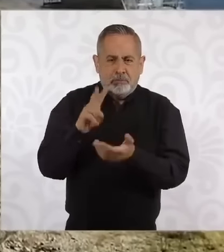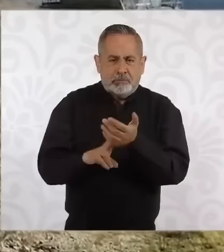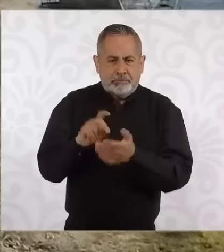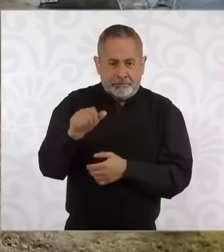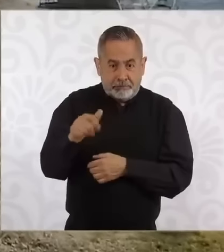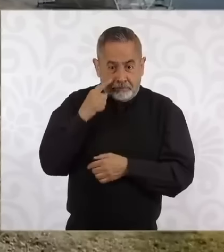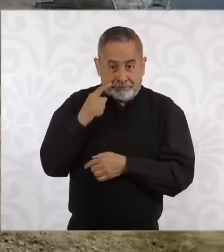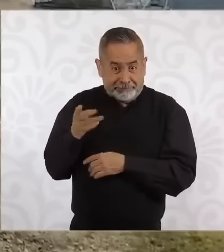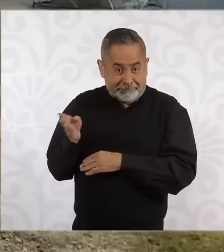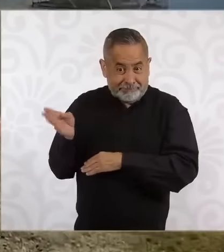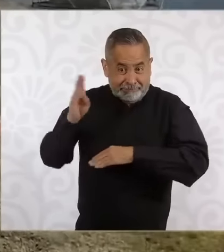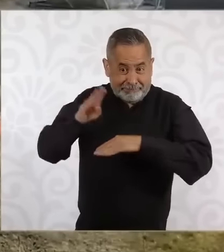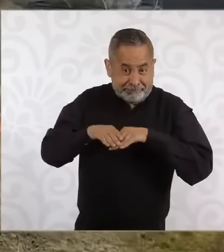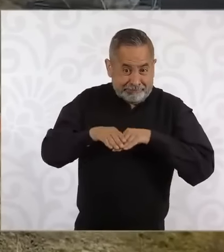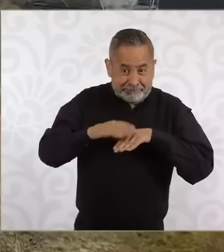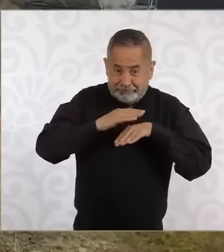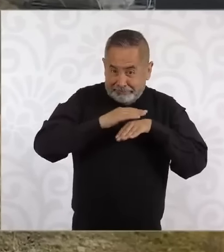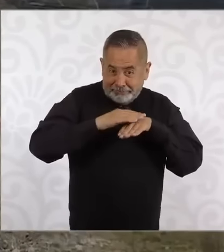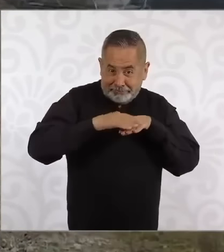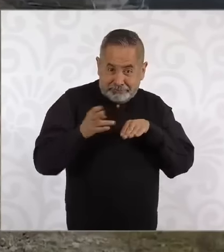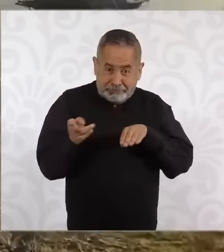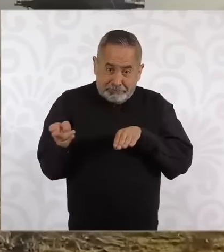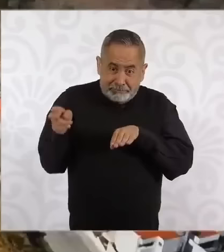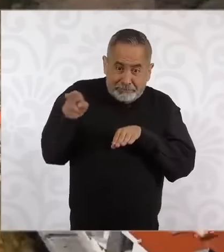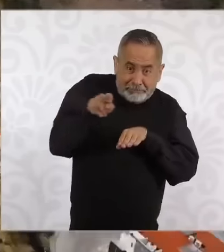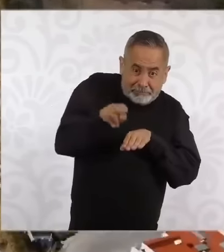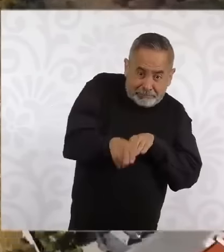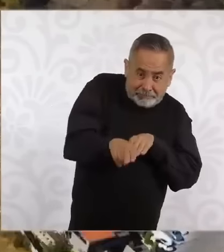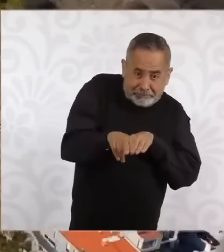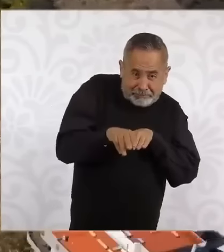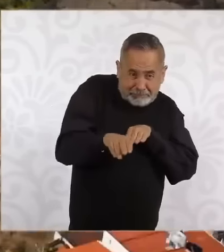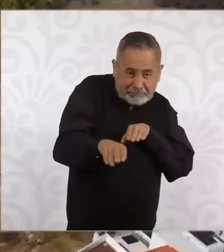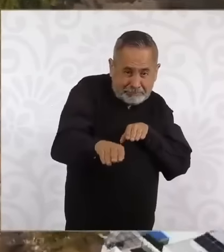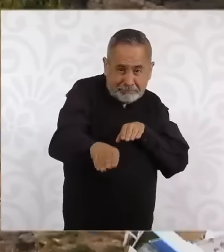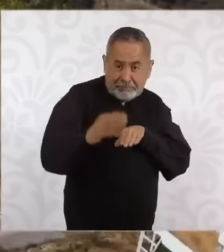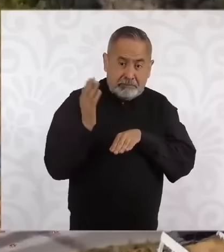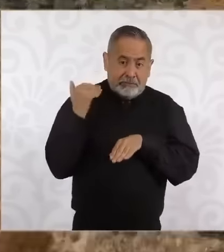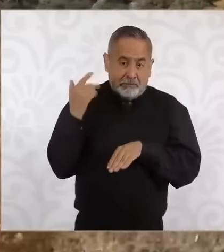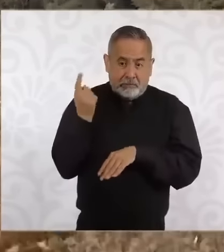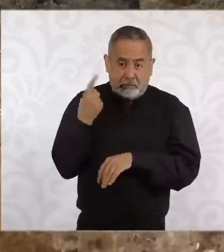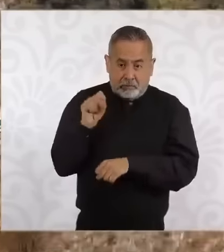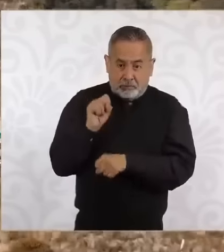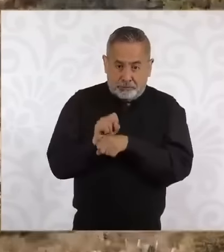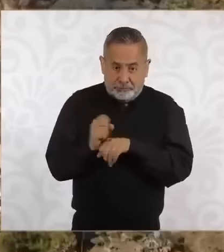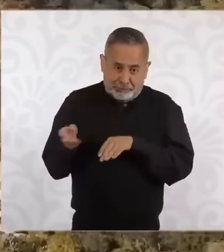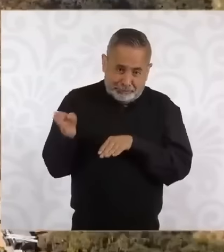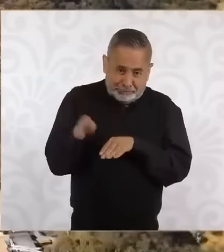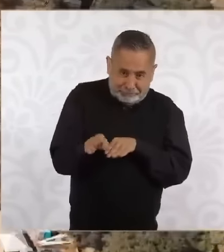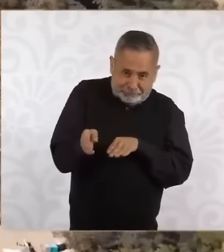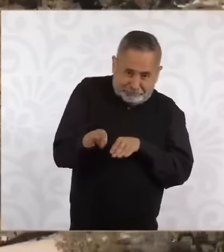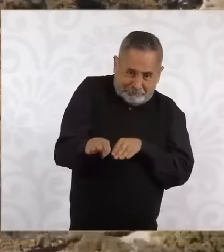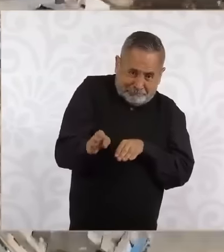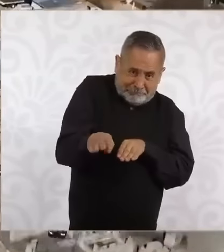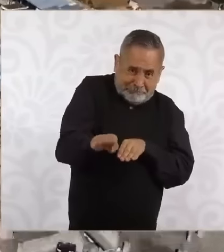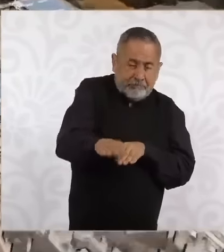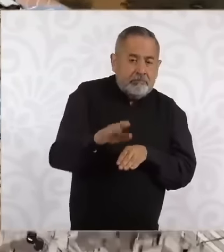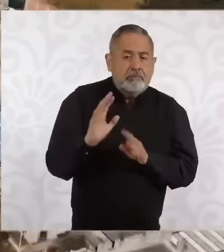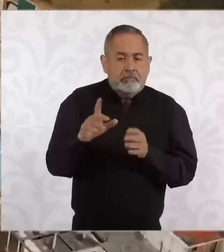de un de una estructura que se hizo hace unas semanas. Eh, ya tenemos eh 24 km concluidos. Se